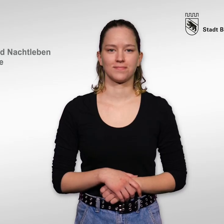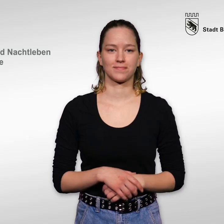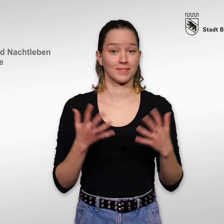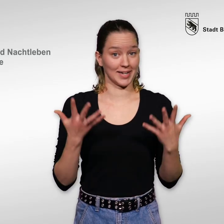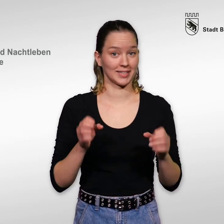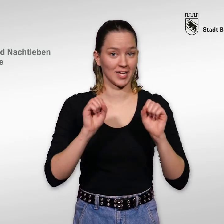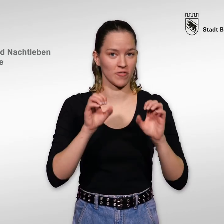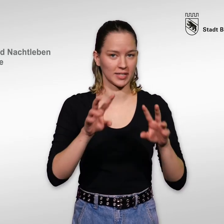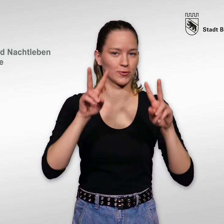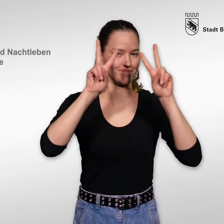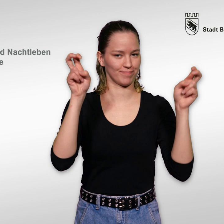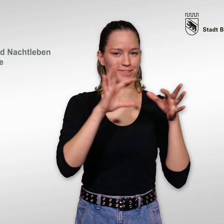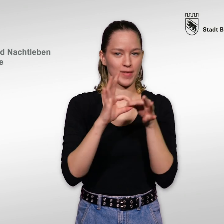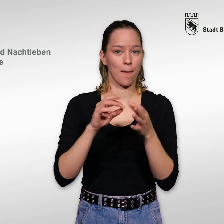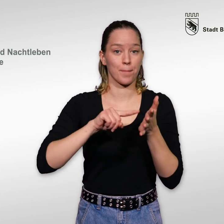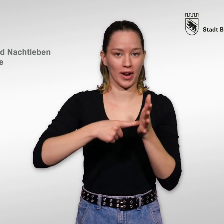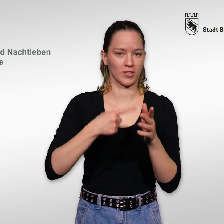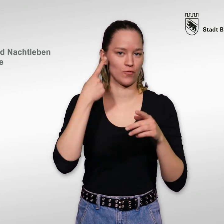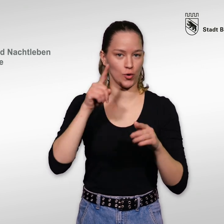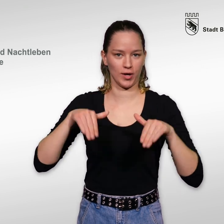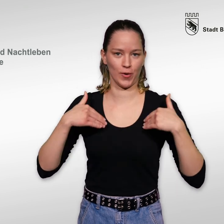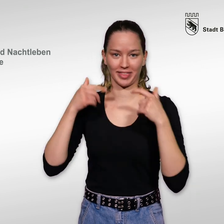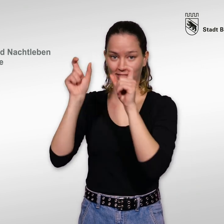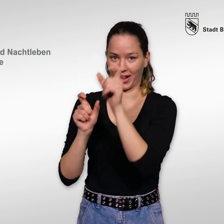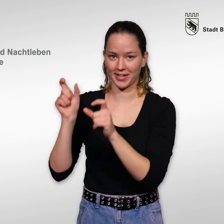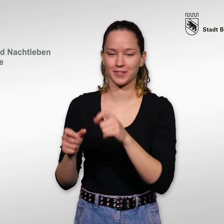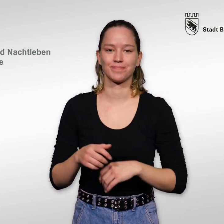Jetzt folgen Informationen zum Thema Politik für Jugendliche